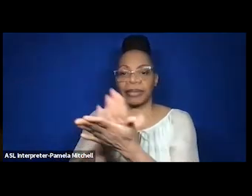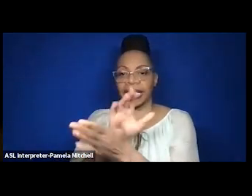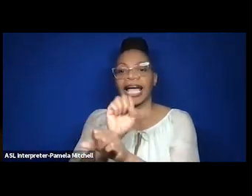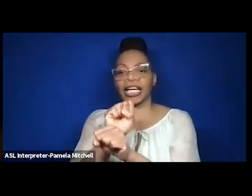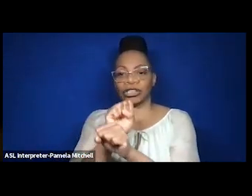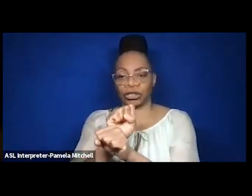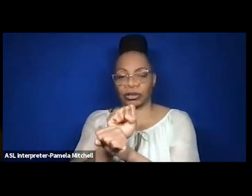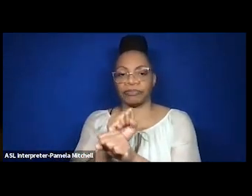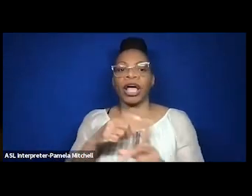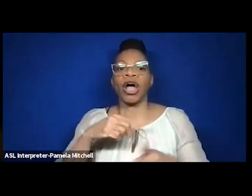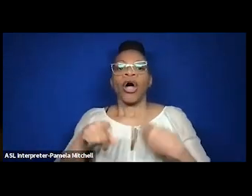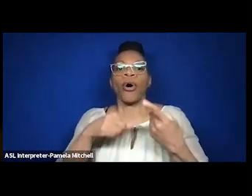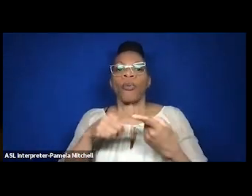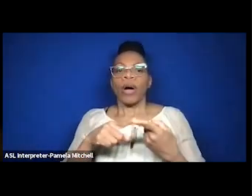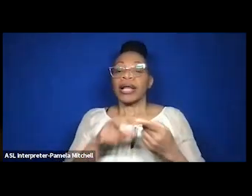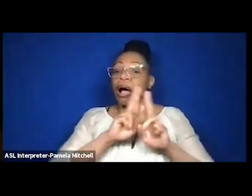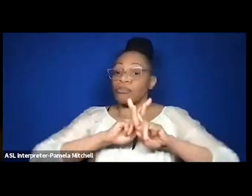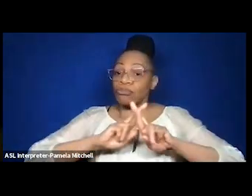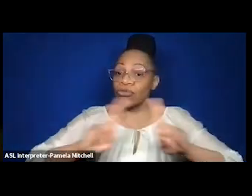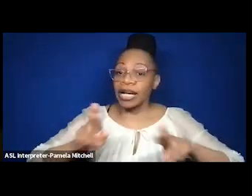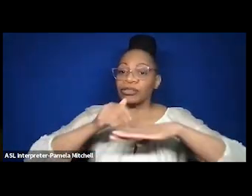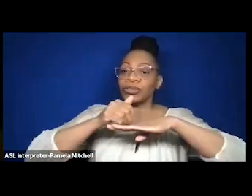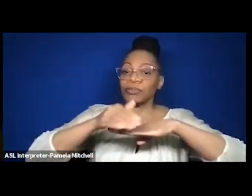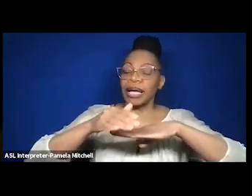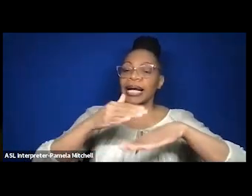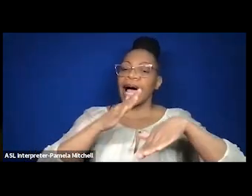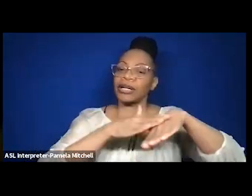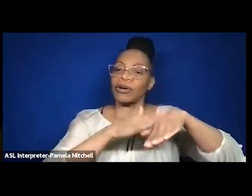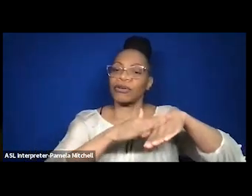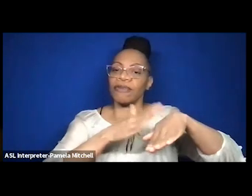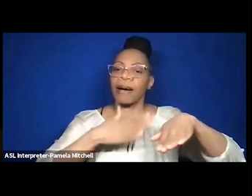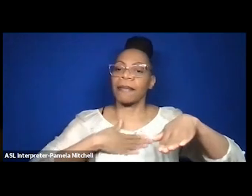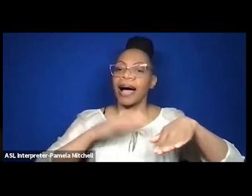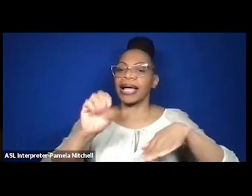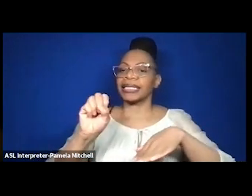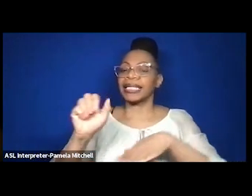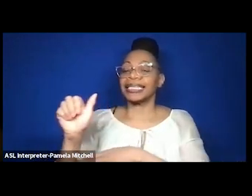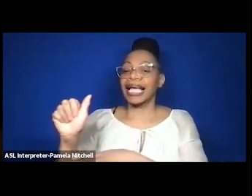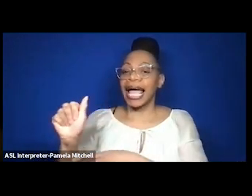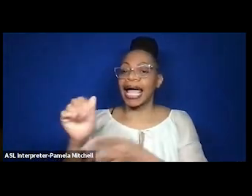Cuando estoy lista para enviar todo, notifico a mi contacto de la SSA alrededor de una semana antes